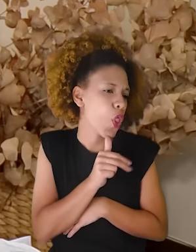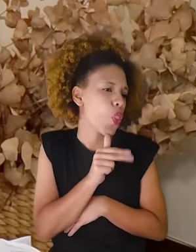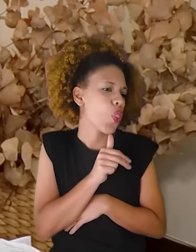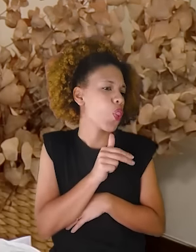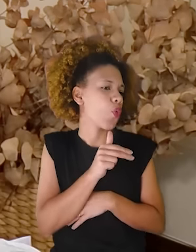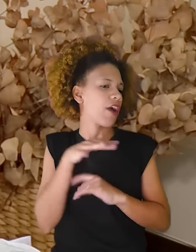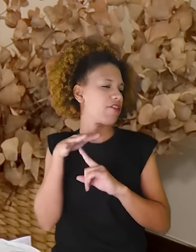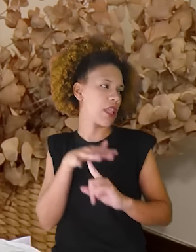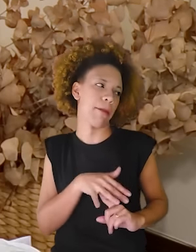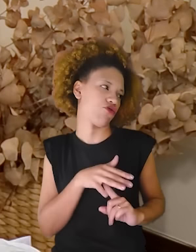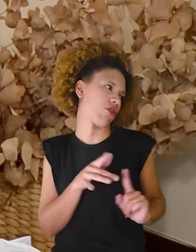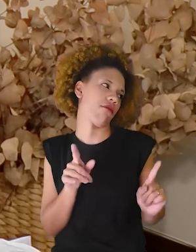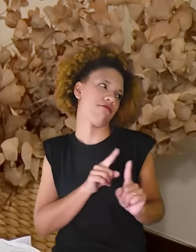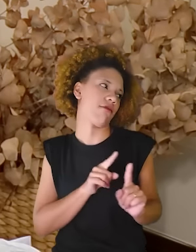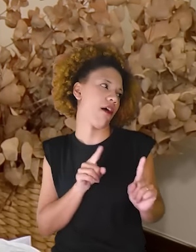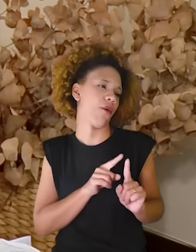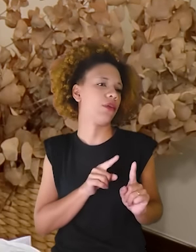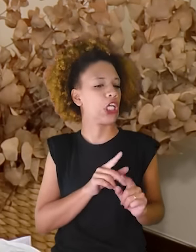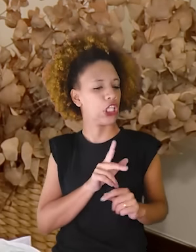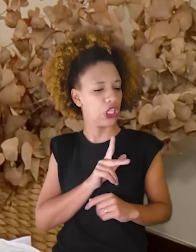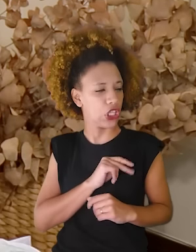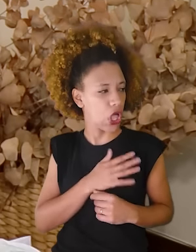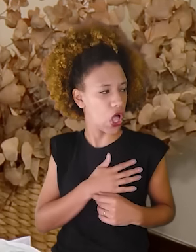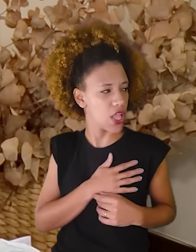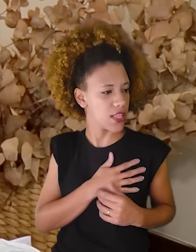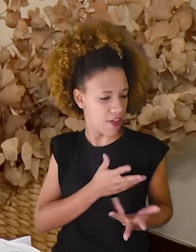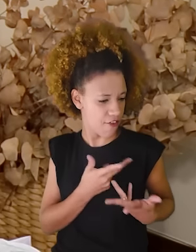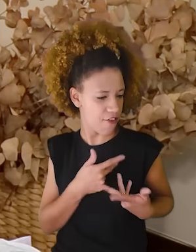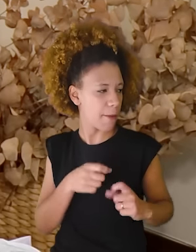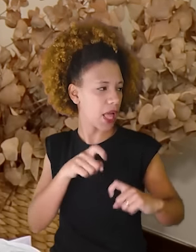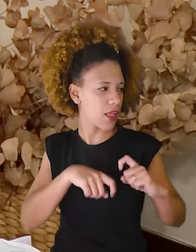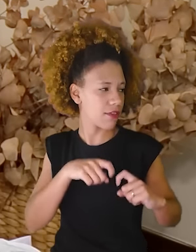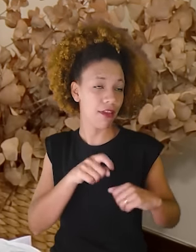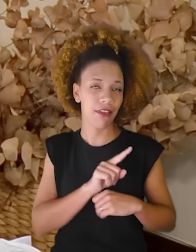nunca vai se rebaixar no sentido de falar nossa vem aqui em casa me comer então ela vai falar